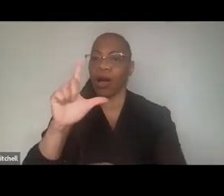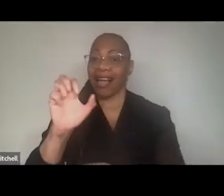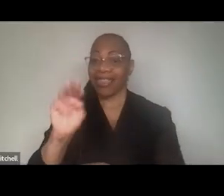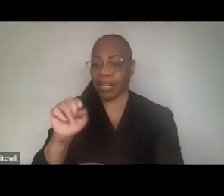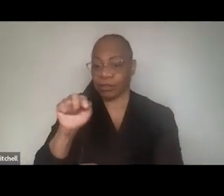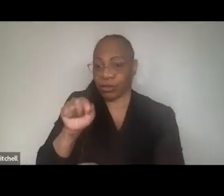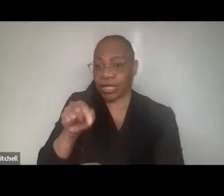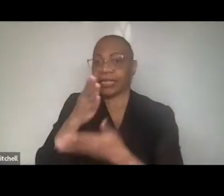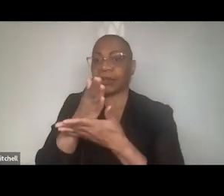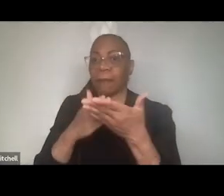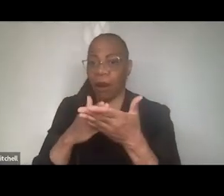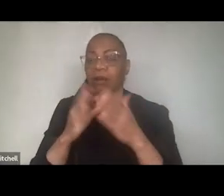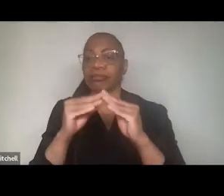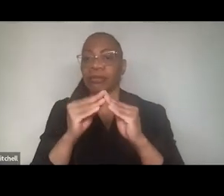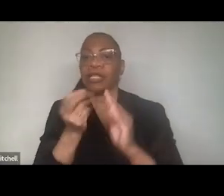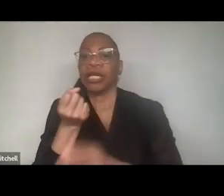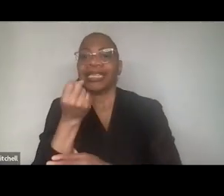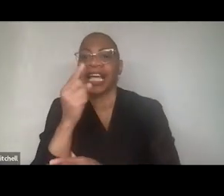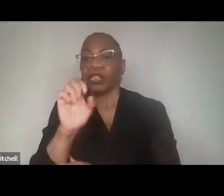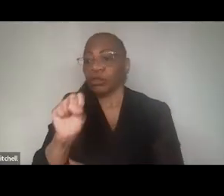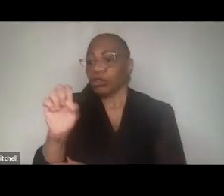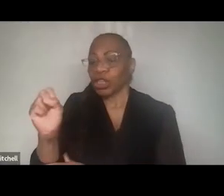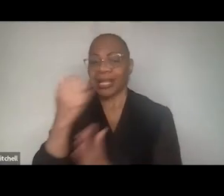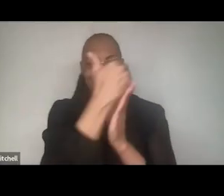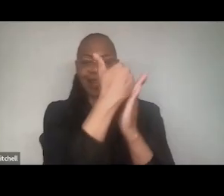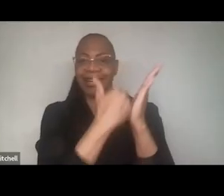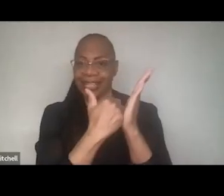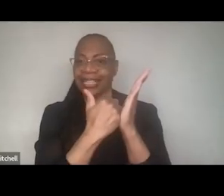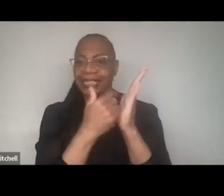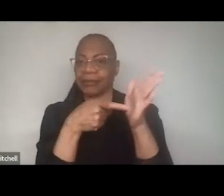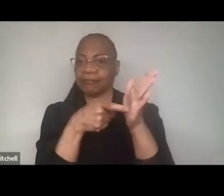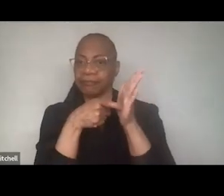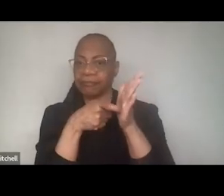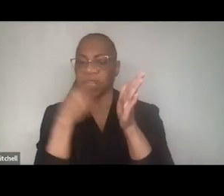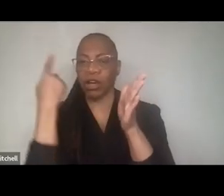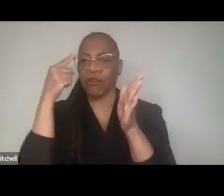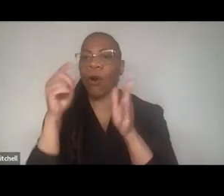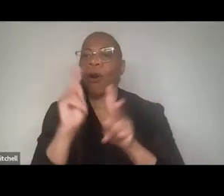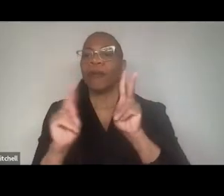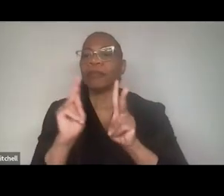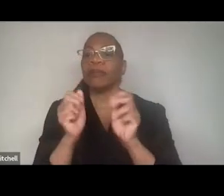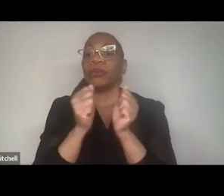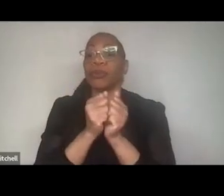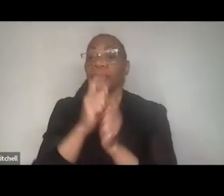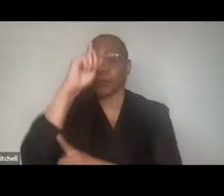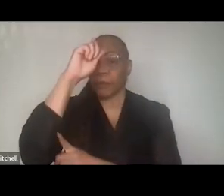es entender los criterios de listado de la seguridad social para probar la discapacidad en personas con lesión cerebral.